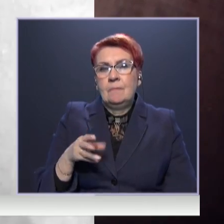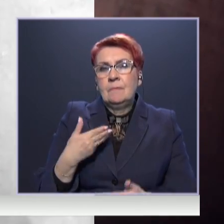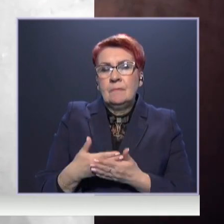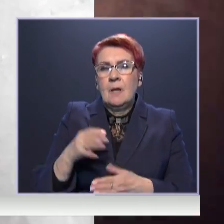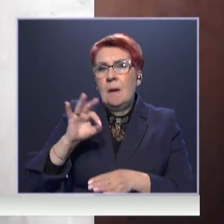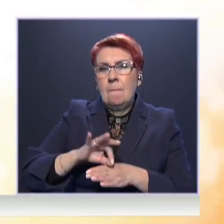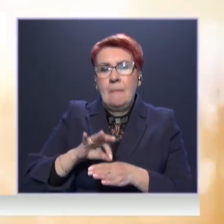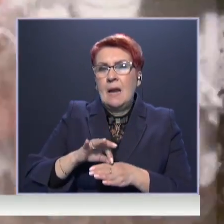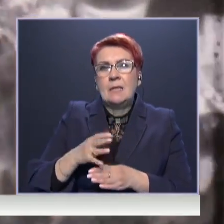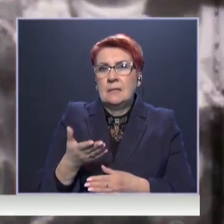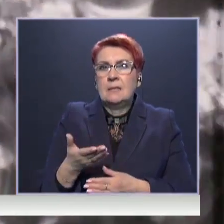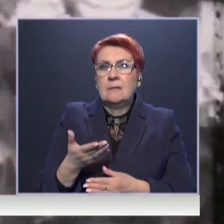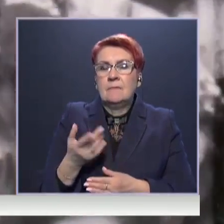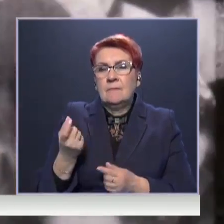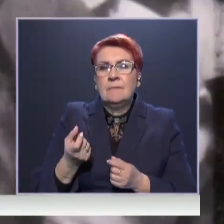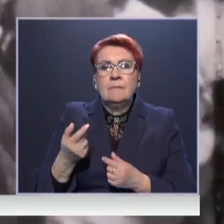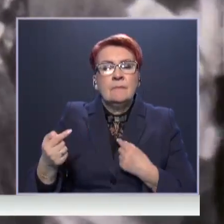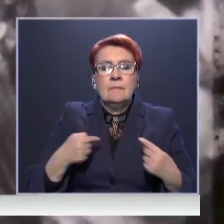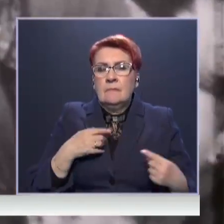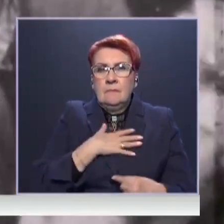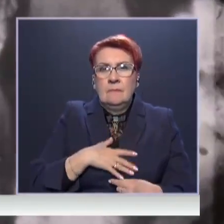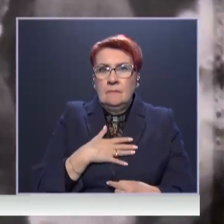тяготился возникшим разделением заместителем патриаршего